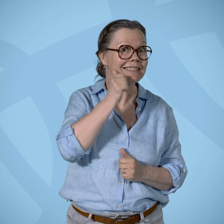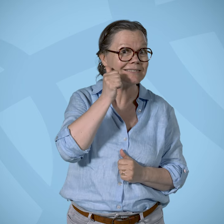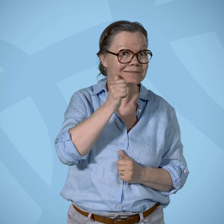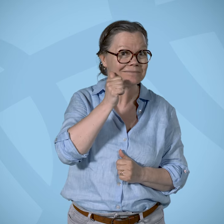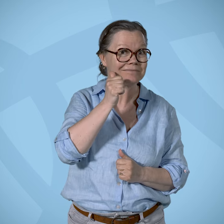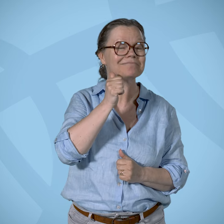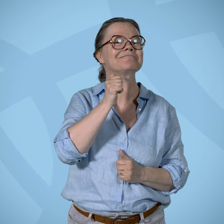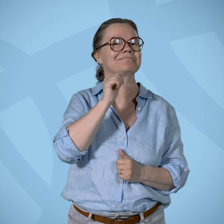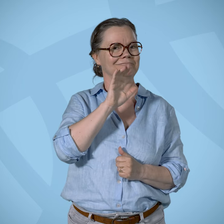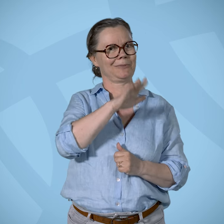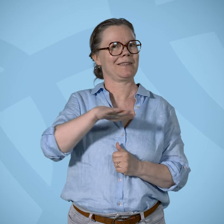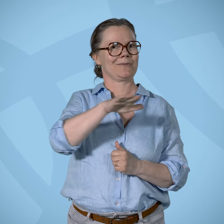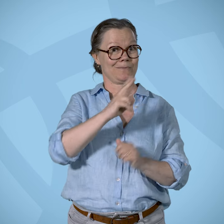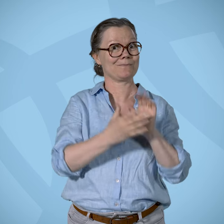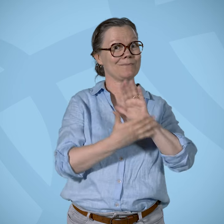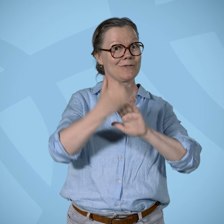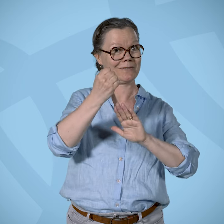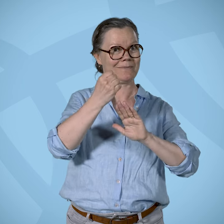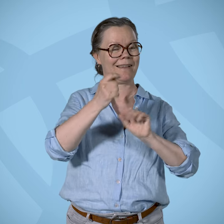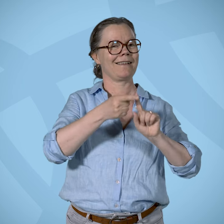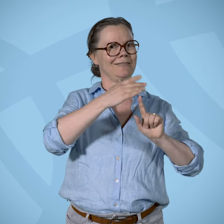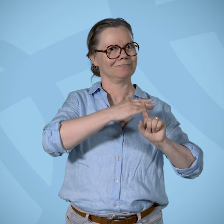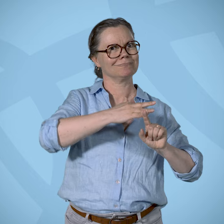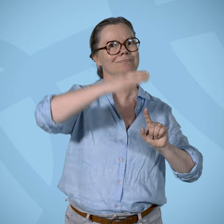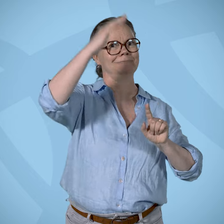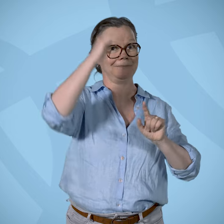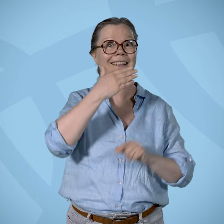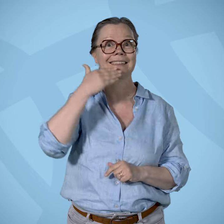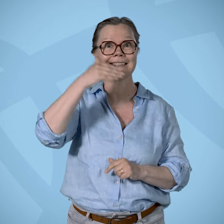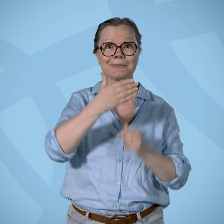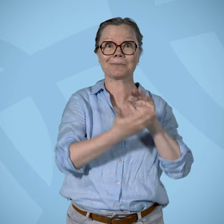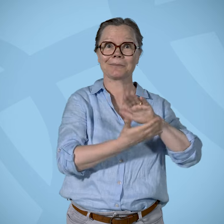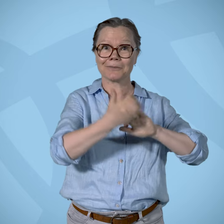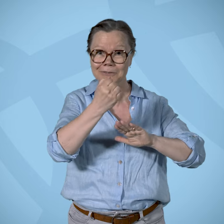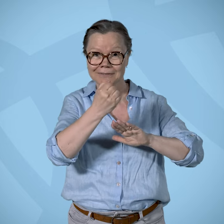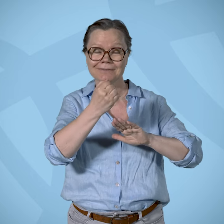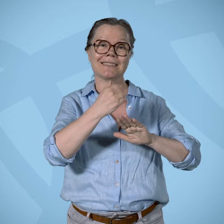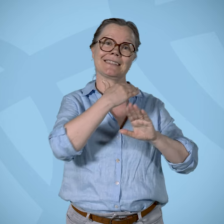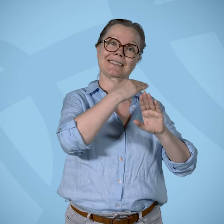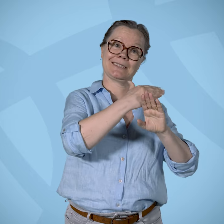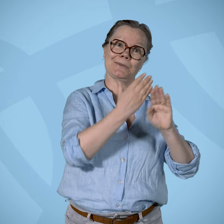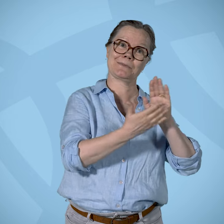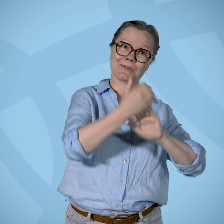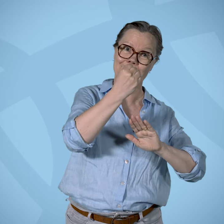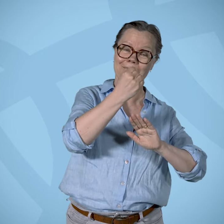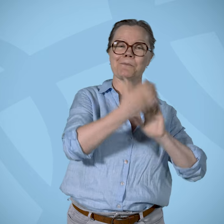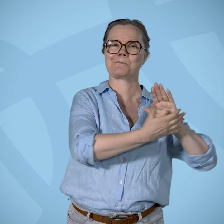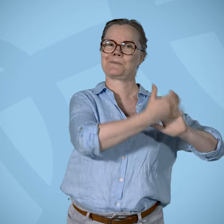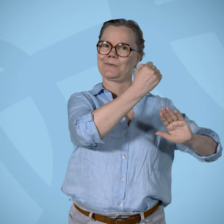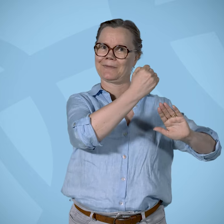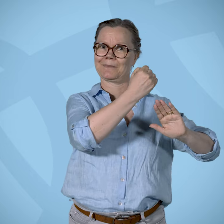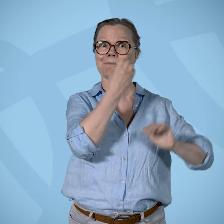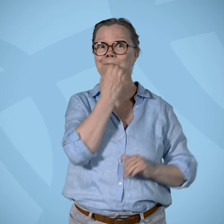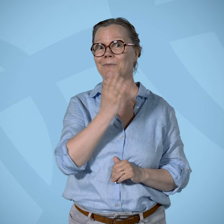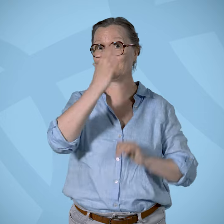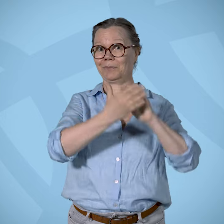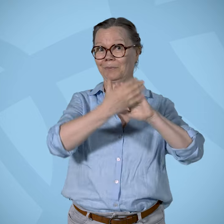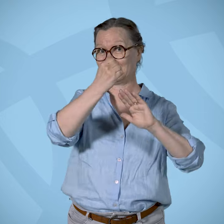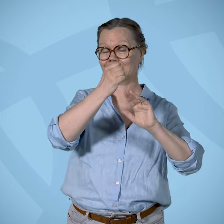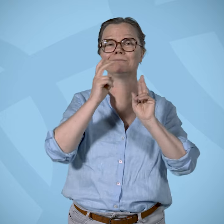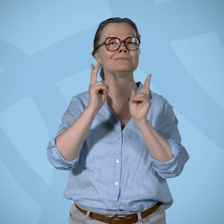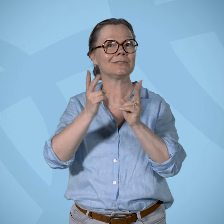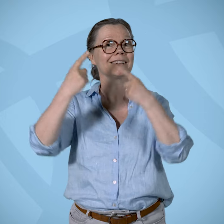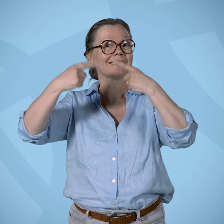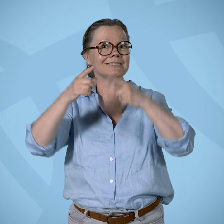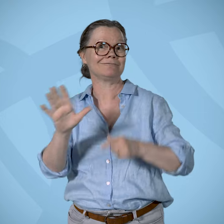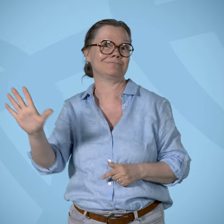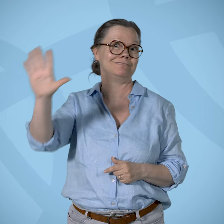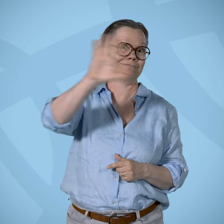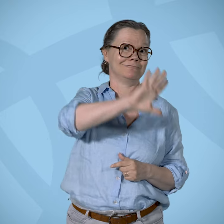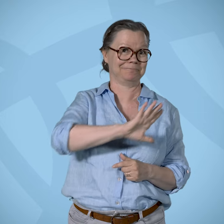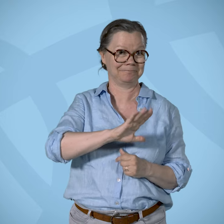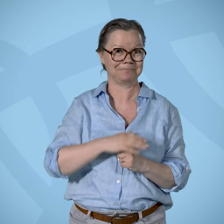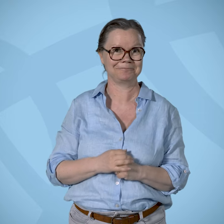Asta Tikkasen alueeseen kuuluvat Kainuun ja Pohjois-Pohjanmaan lisäksi Etelä- ja Keski-Pohjanmaa sekä Pohjanmaa.